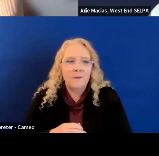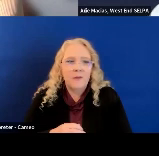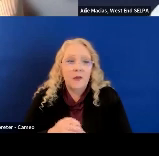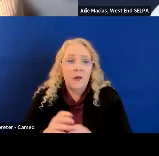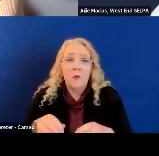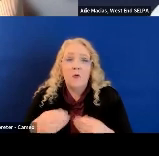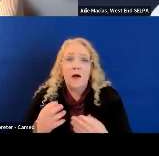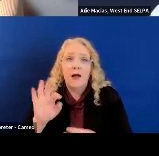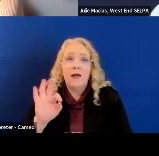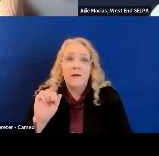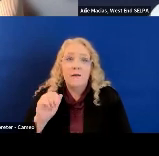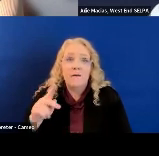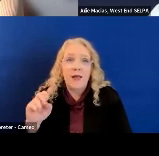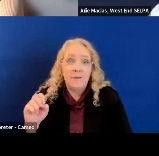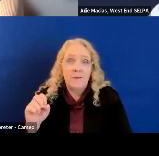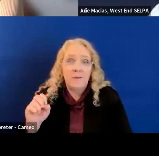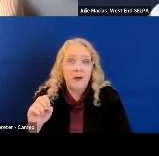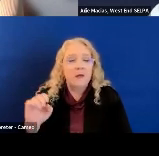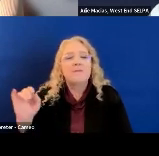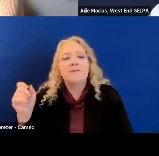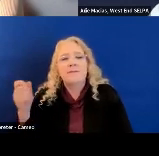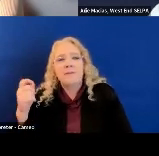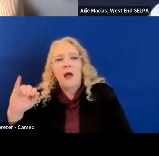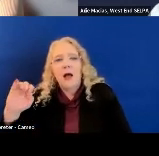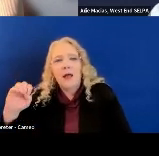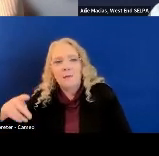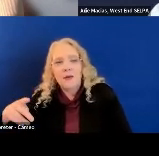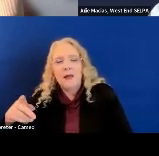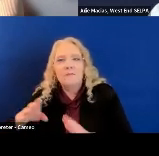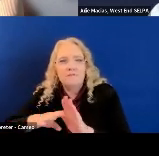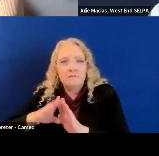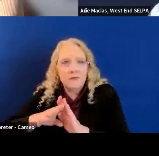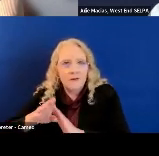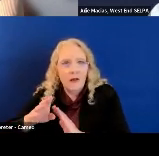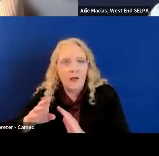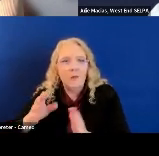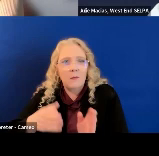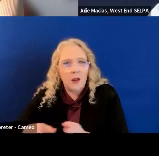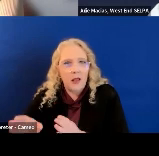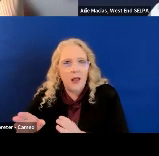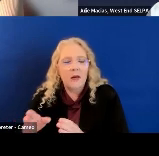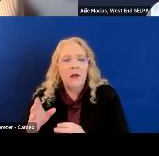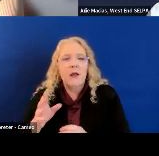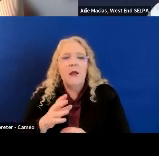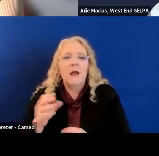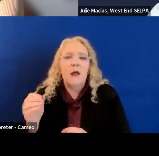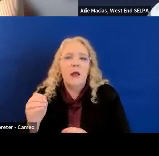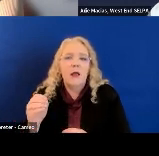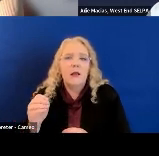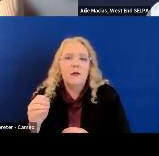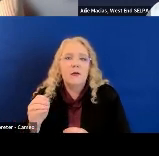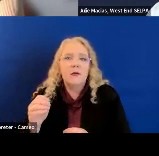equipo del IEP es responsable de desarrollar un IEP que pueda calcularse razonablemente para garantizar